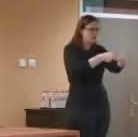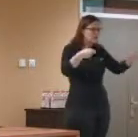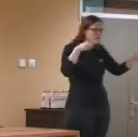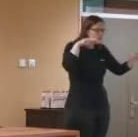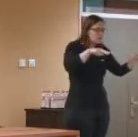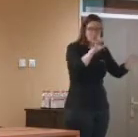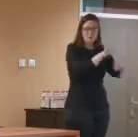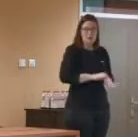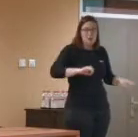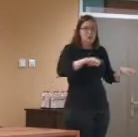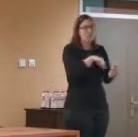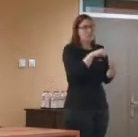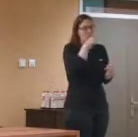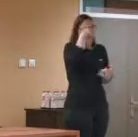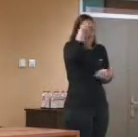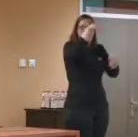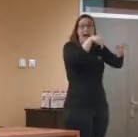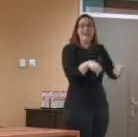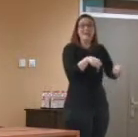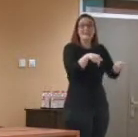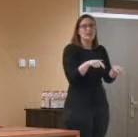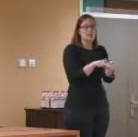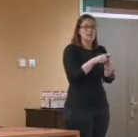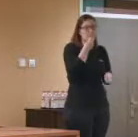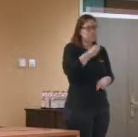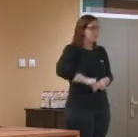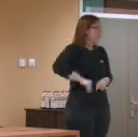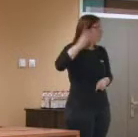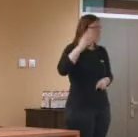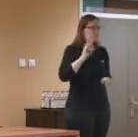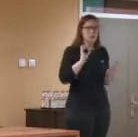digo que aquí tuvimos a los mejores arquitectos del sistema de la corrupción.